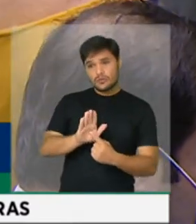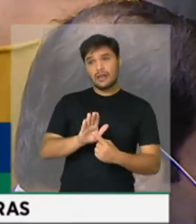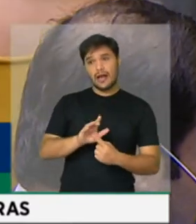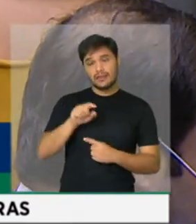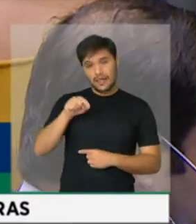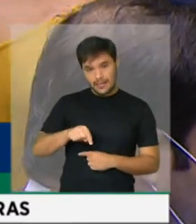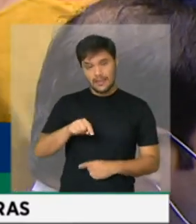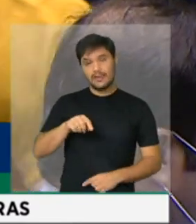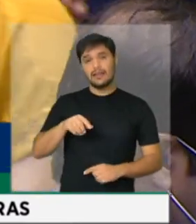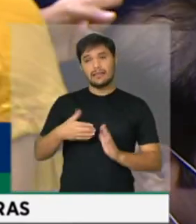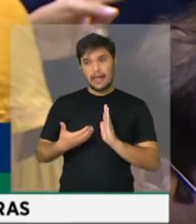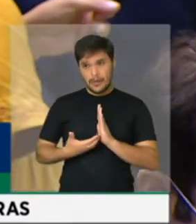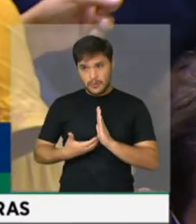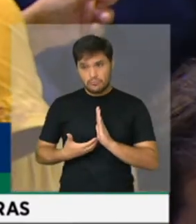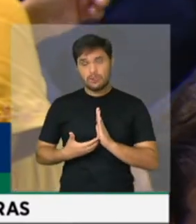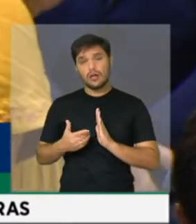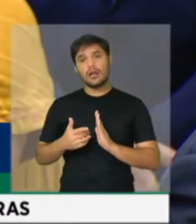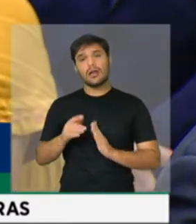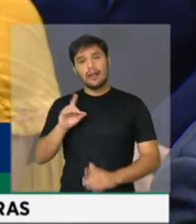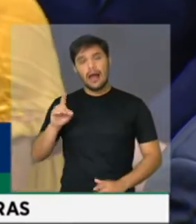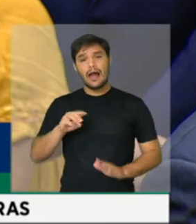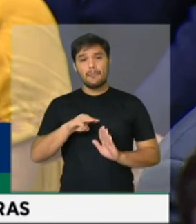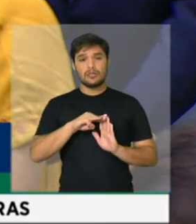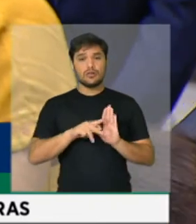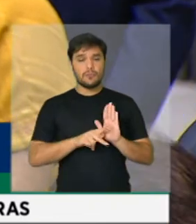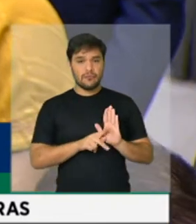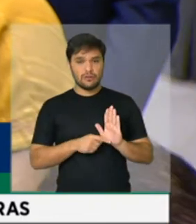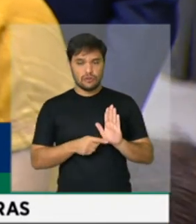FOI APRESENTADA É CÂMARA DOS DEPUTADOS, POR INTERMÉDIO DA MEDIDA PROVISÓRIA, FOI UM